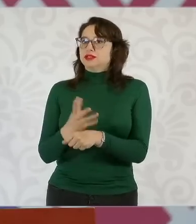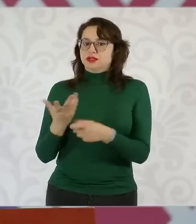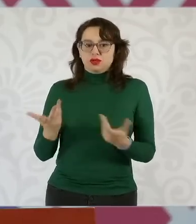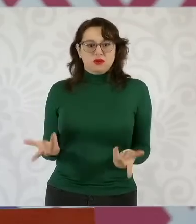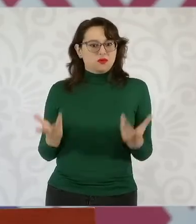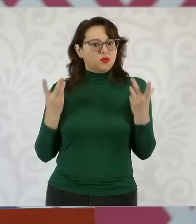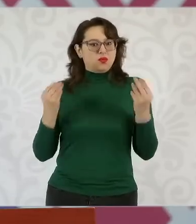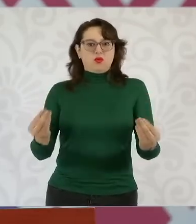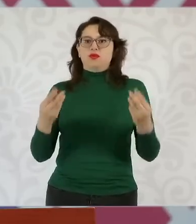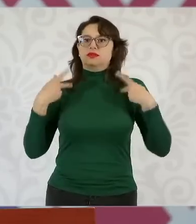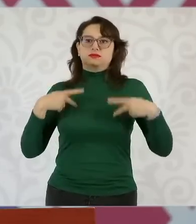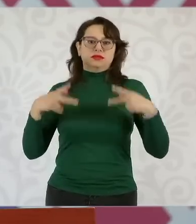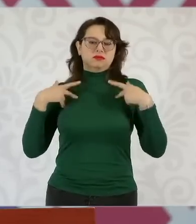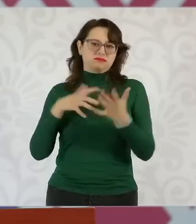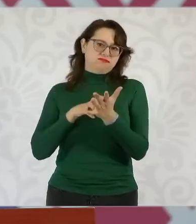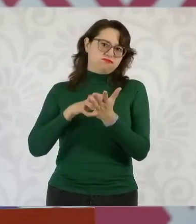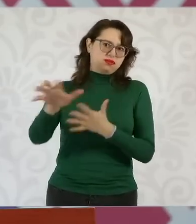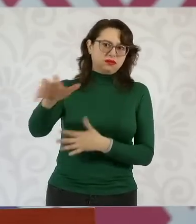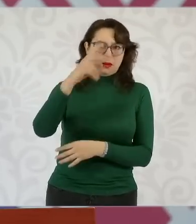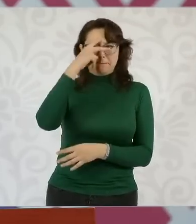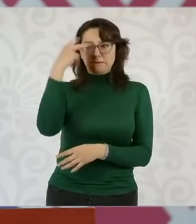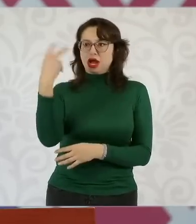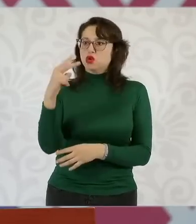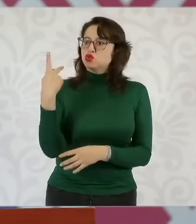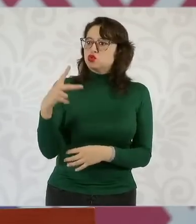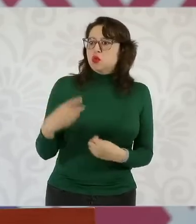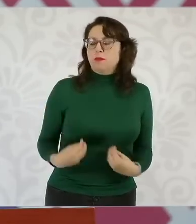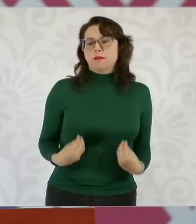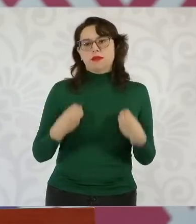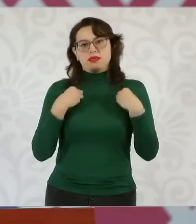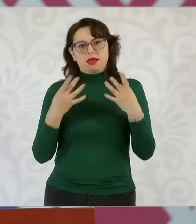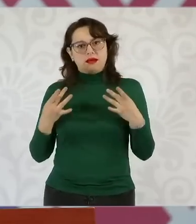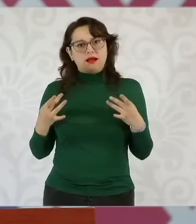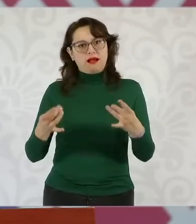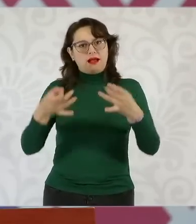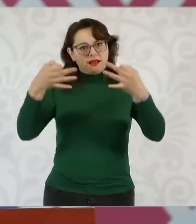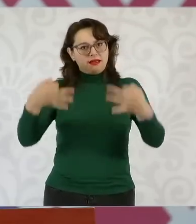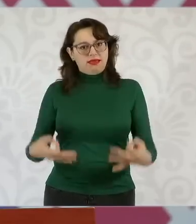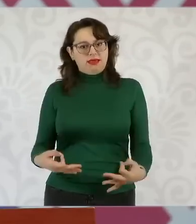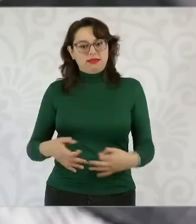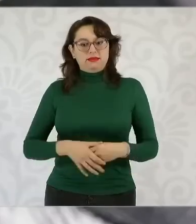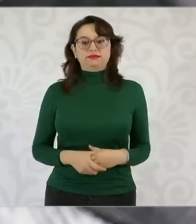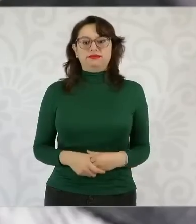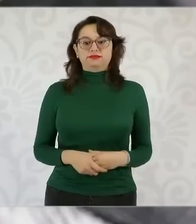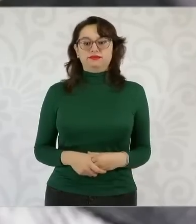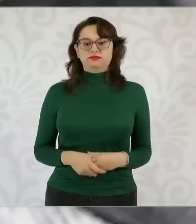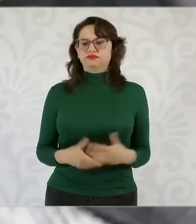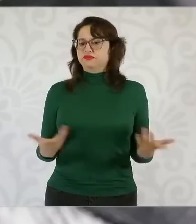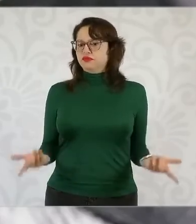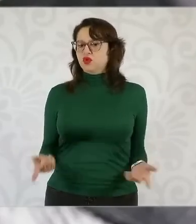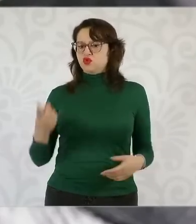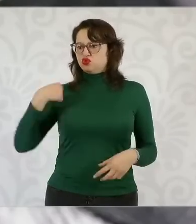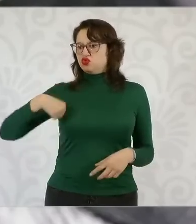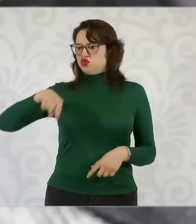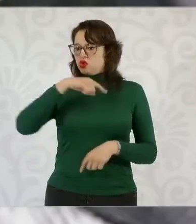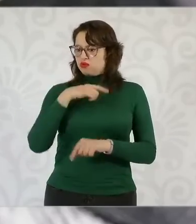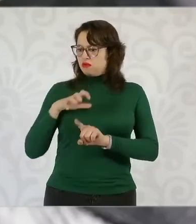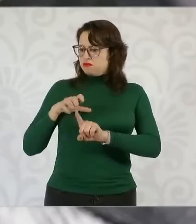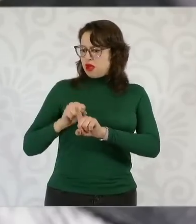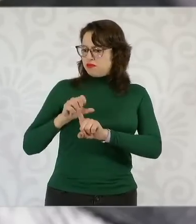familias en México el talento mexicano es algo que nos ha permitido llegar lejos y nuestros asociados